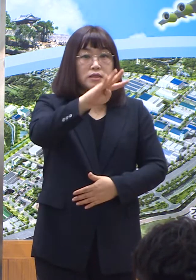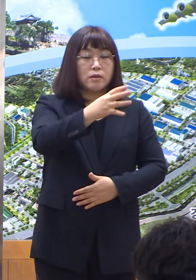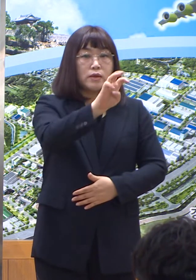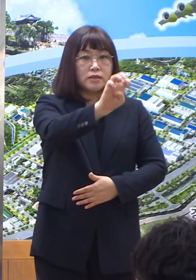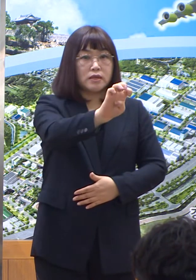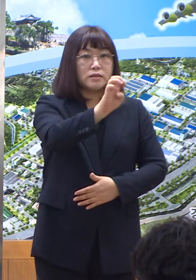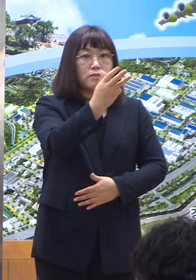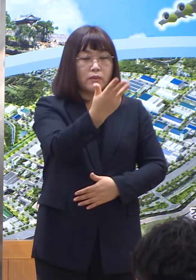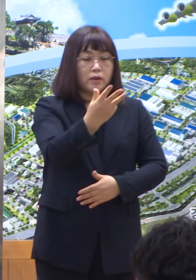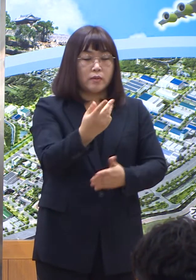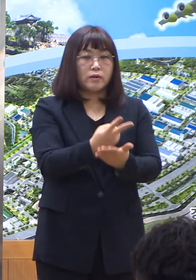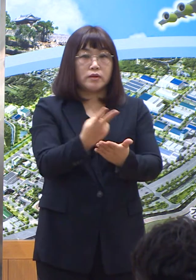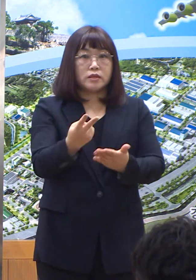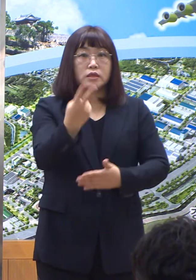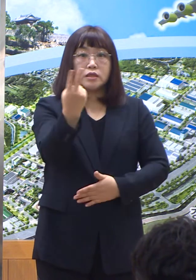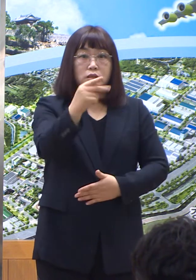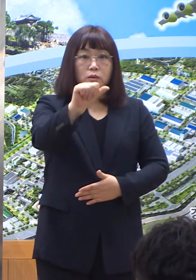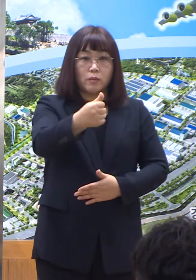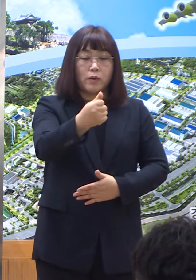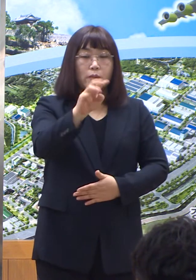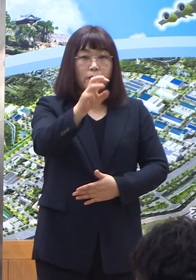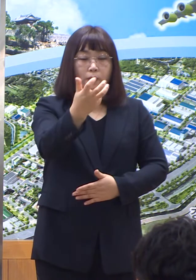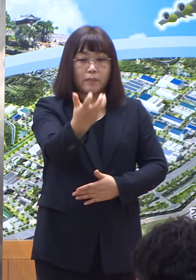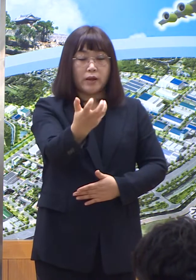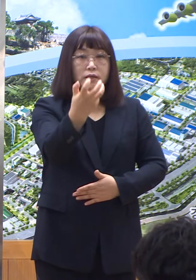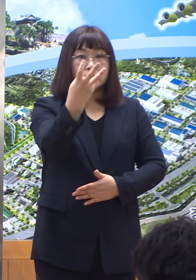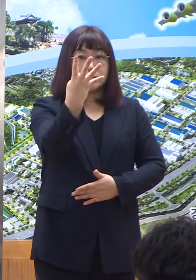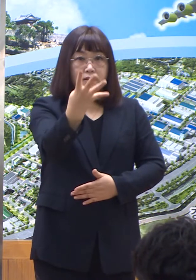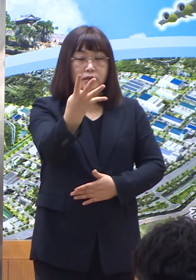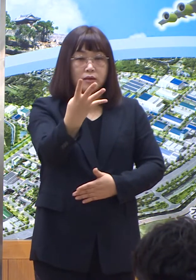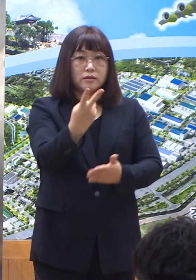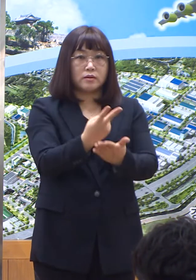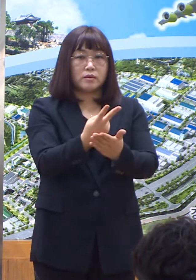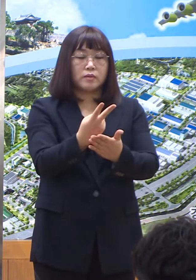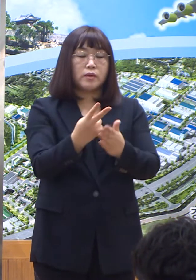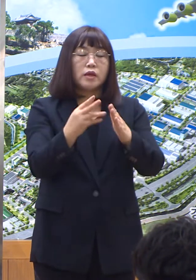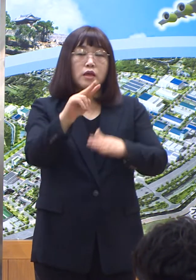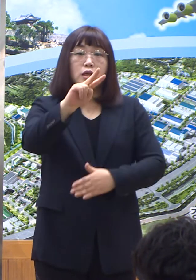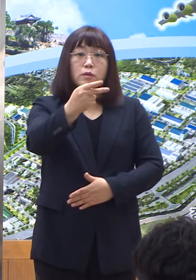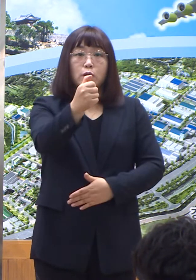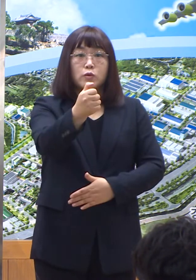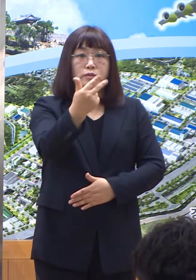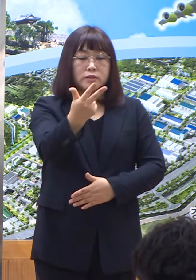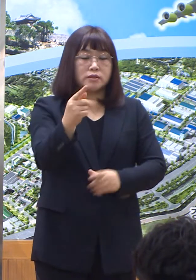257명은 치료 중이고, 자가격리자는 478명입니다.